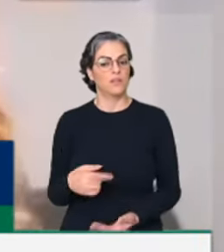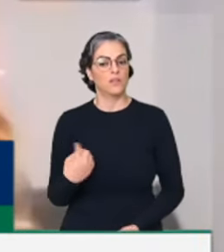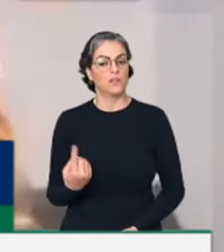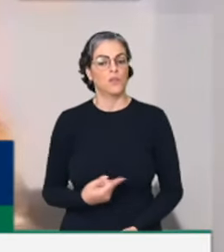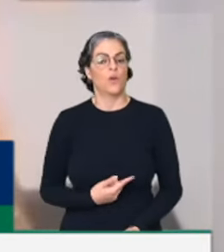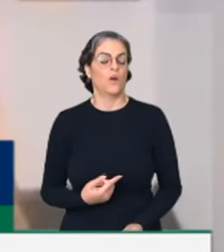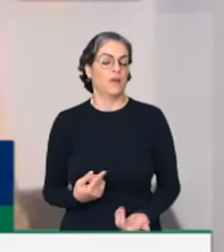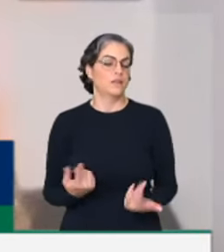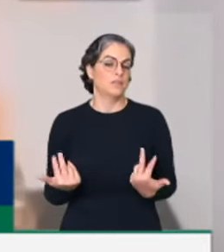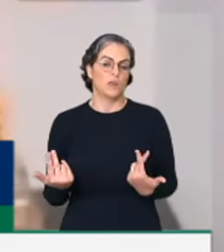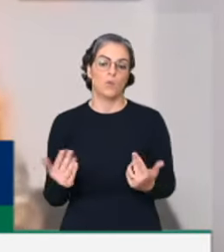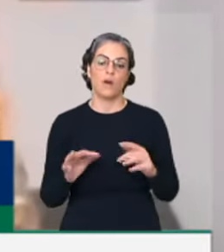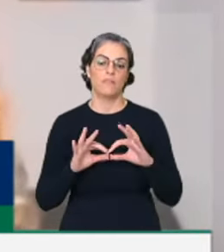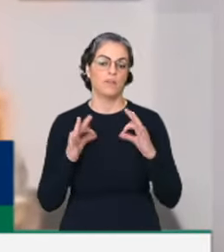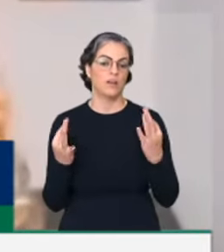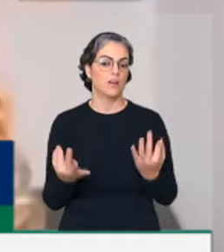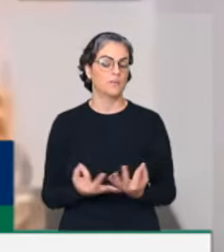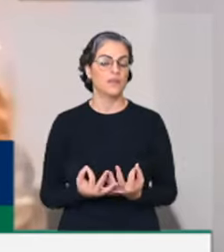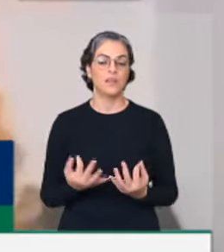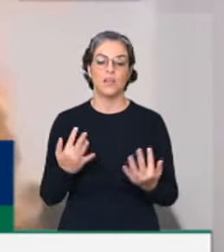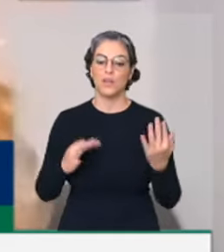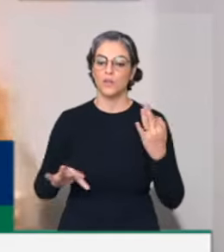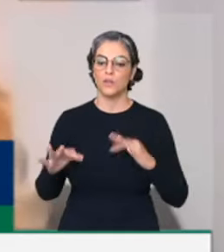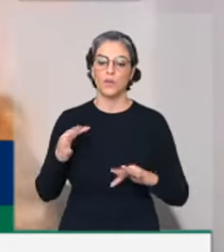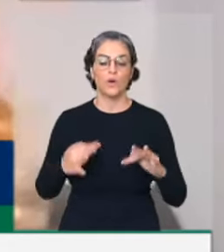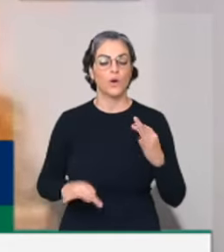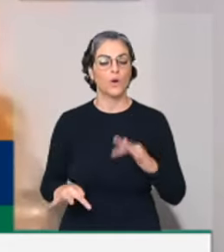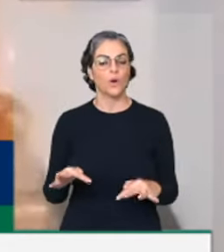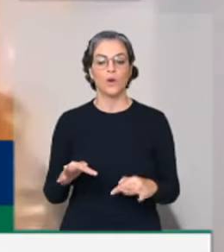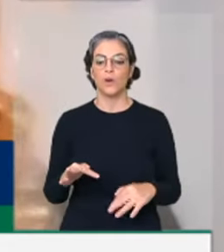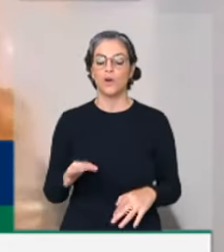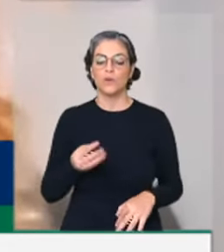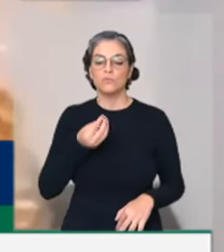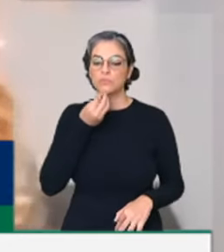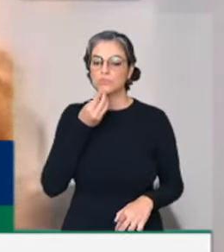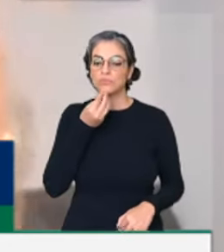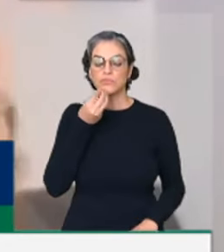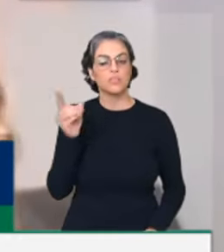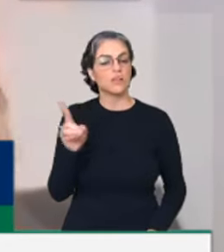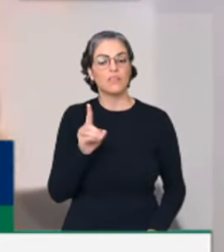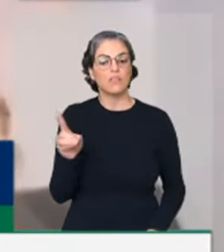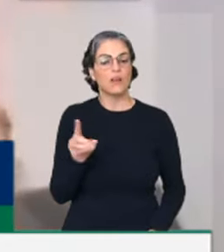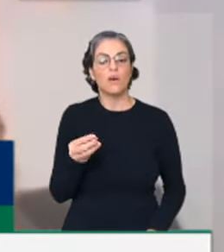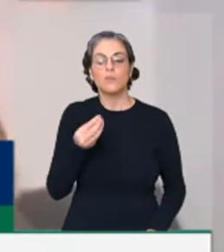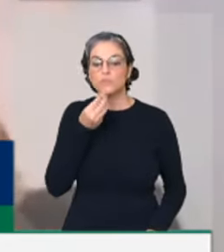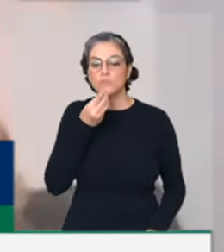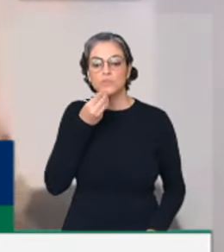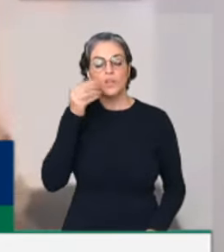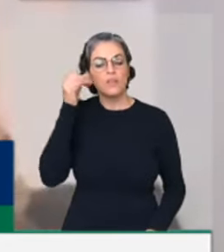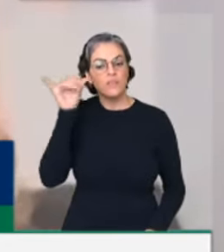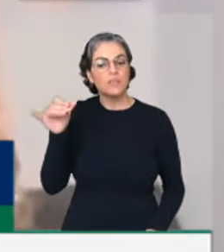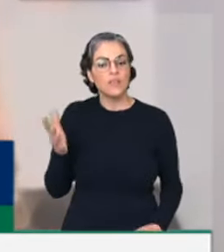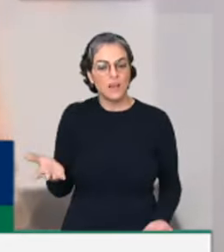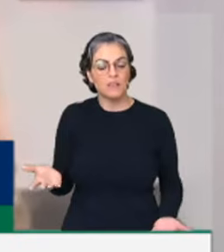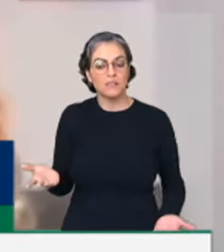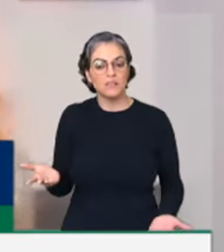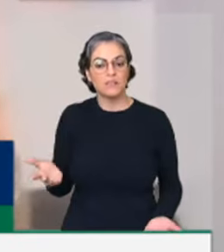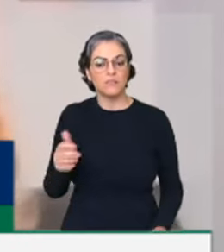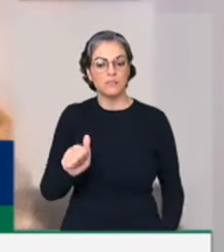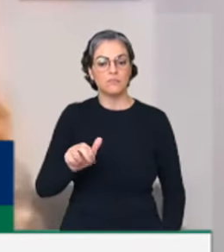NÃO PRECISÁVAMOS ESTAR VIVENDO NESTE MOMENTO. AROLDO NÃO PRECISAVA TER IDO NESTE MOMENTO. ELE FOI RETIRADO.... DE NÓS.... POR ESSE ESTADO DE